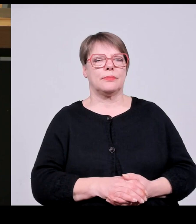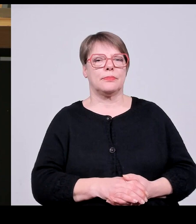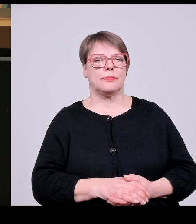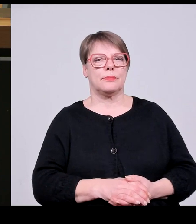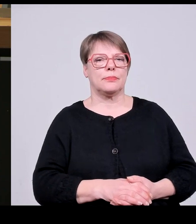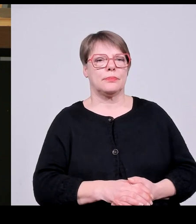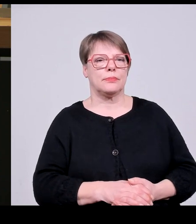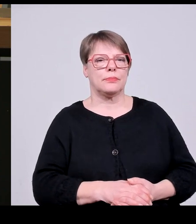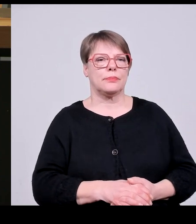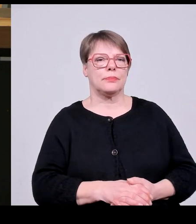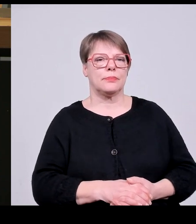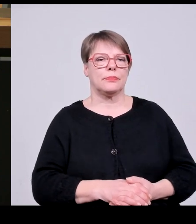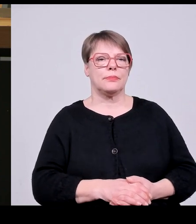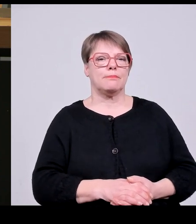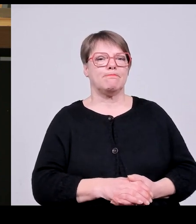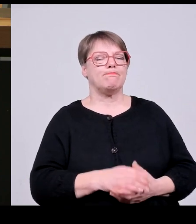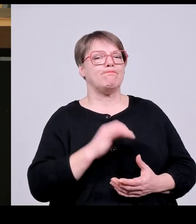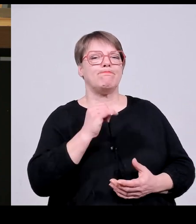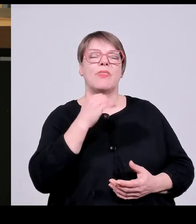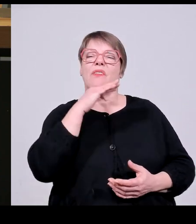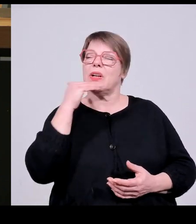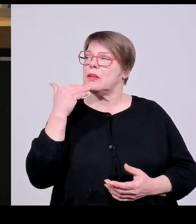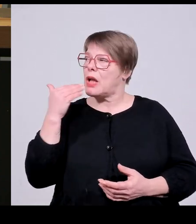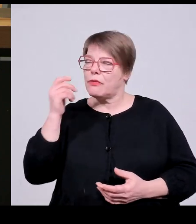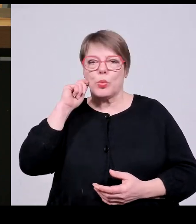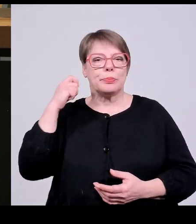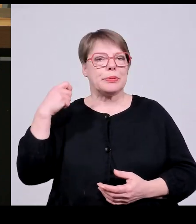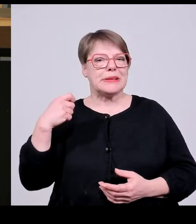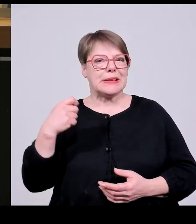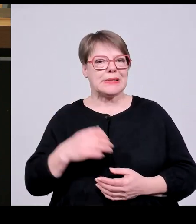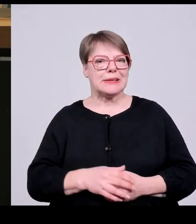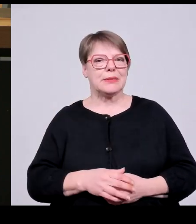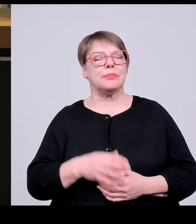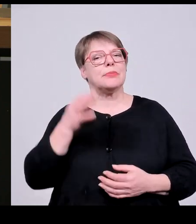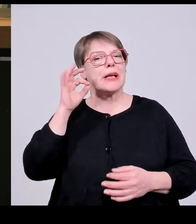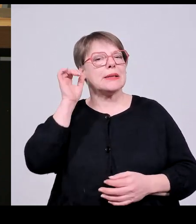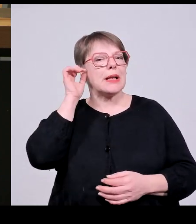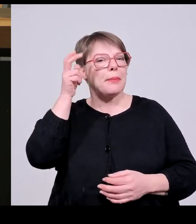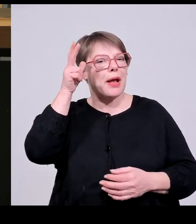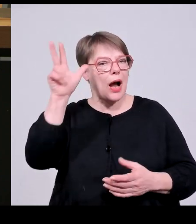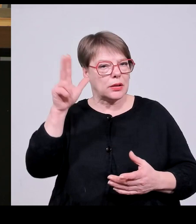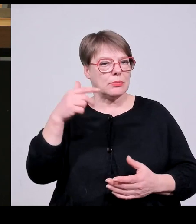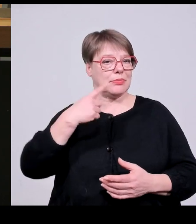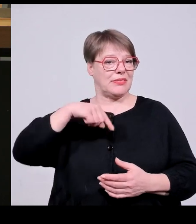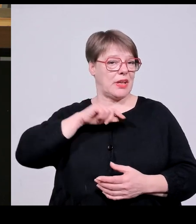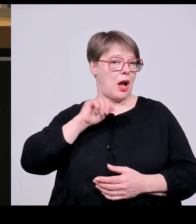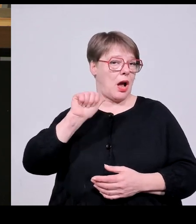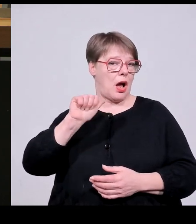Wir, die AfD sind selbstverständlich die Partei von Büchern und Bibliotheken.